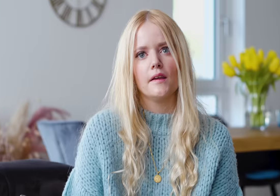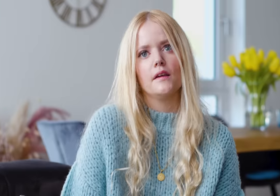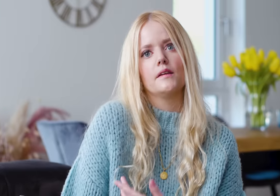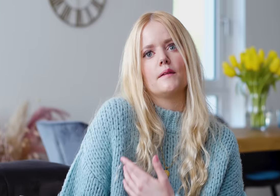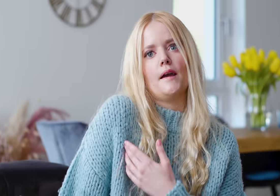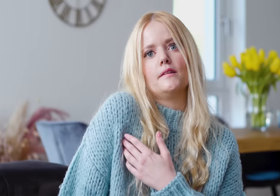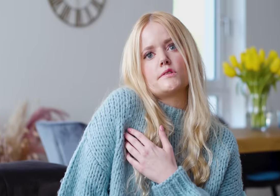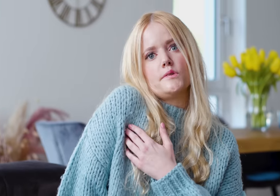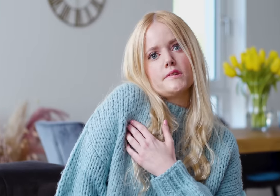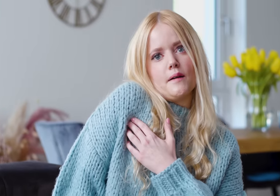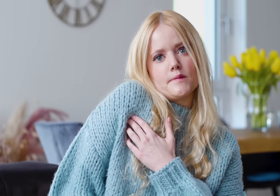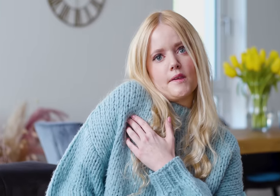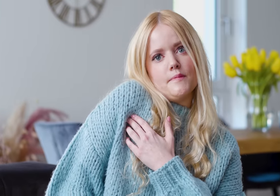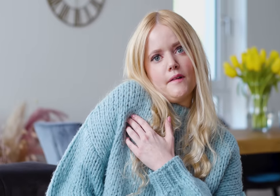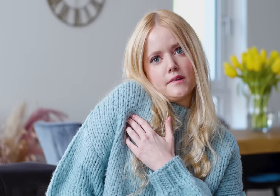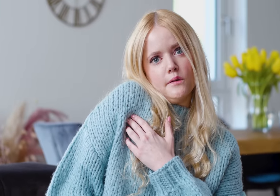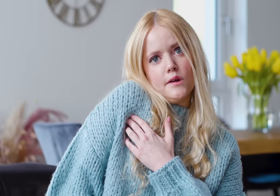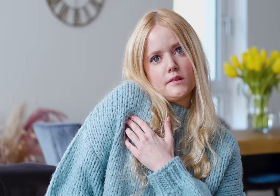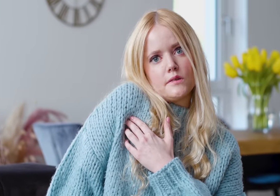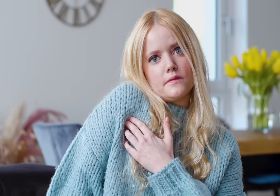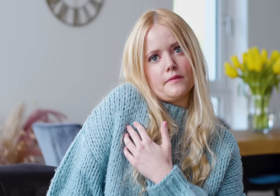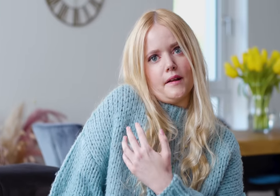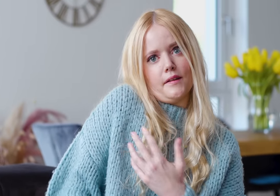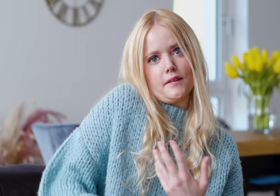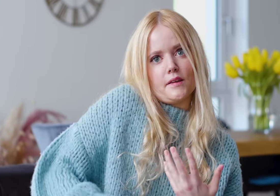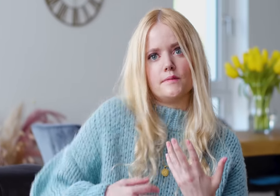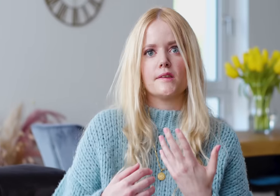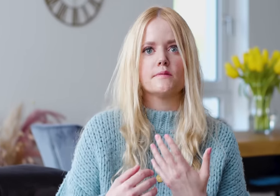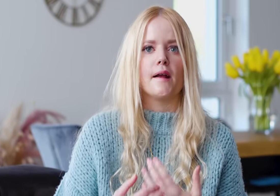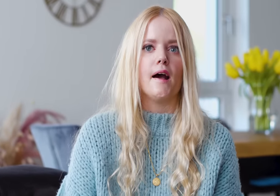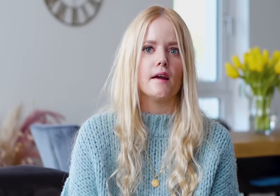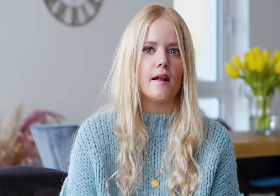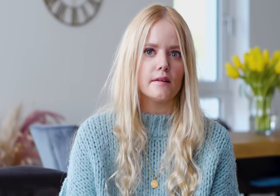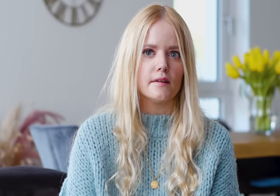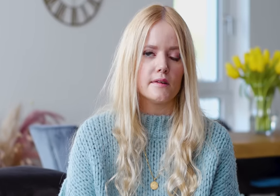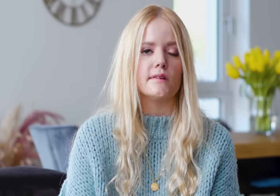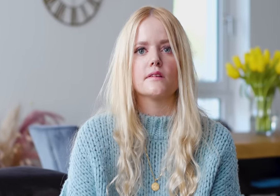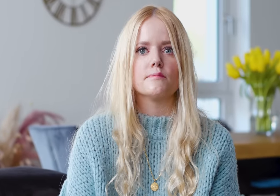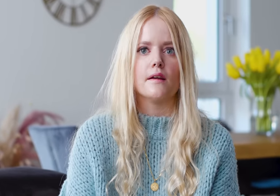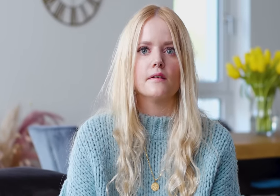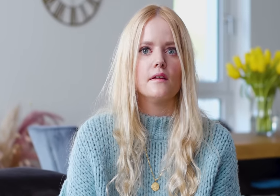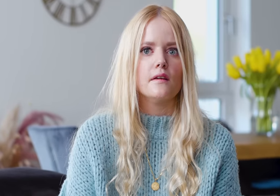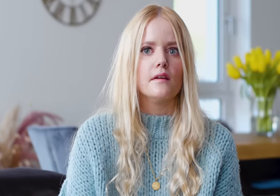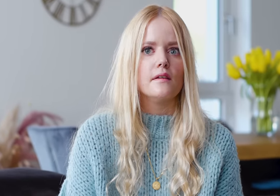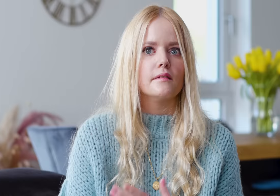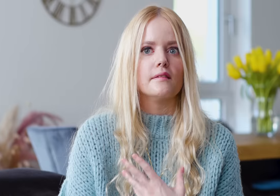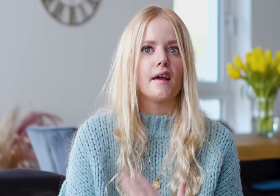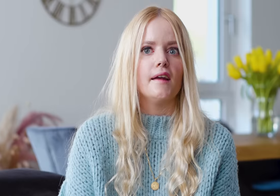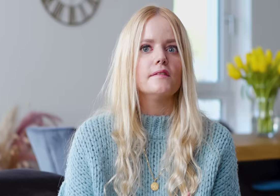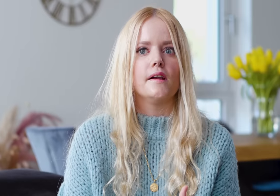Ich hab meine Schulter immer weiter hochgezogen, weil ich konnte mich nicht mehr grade halten, nicht mehr rennen,